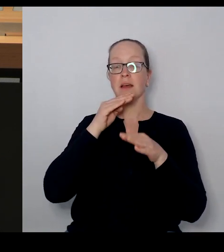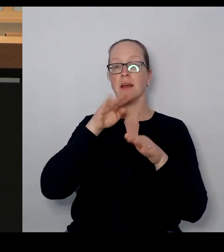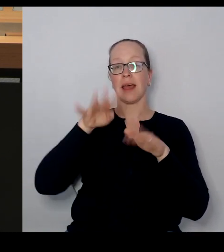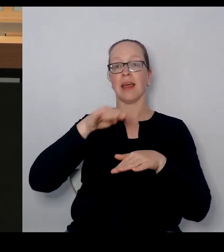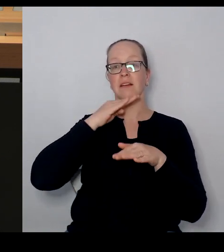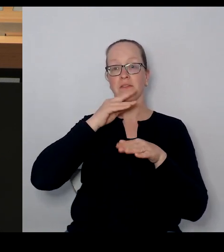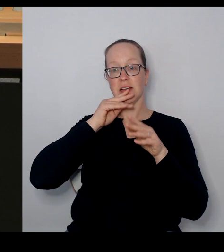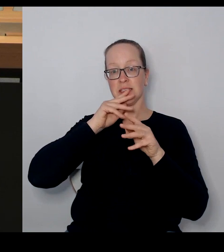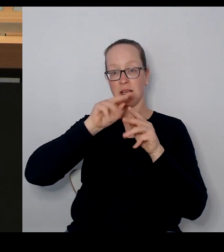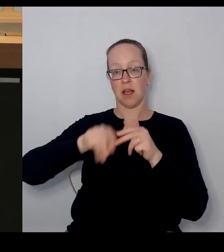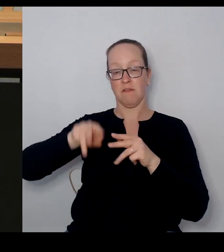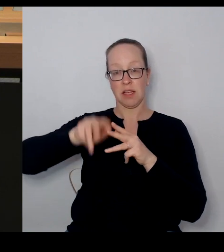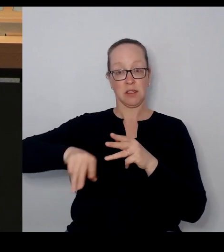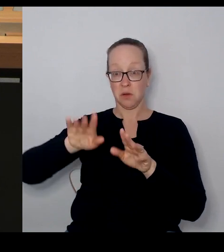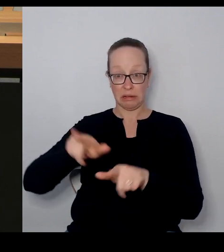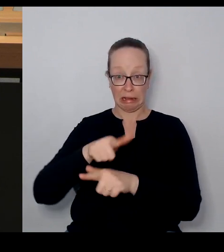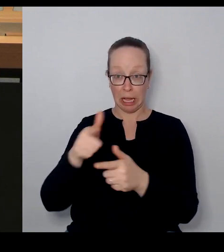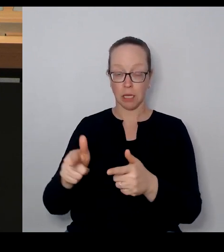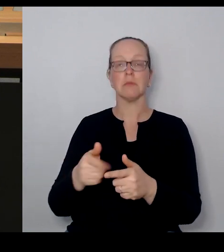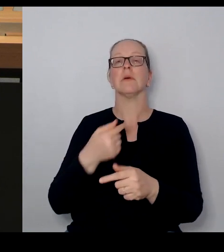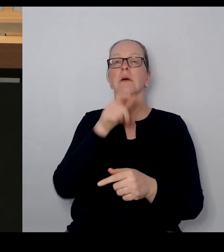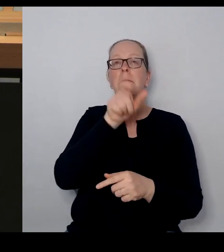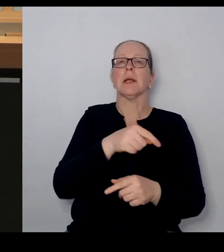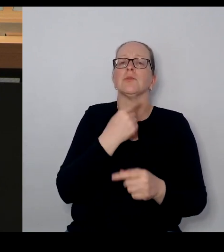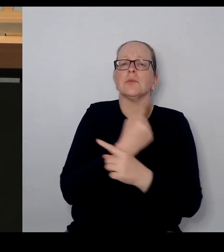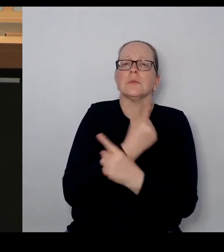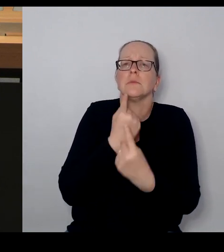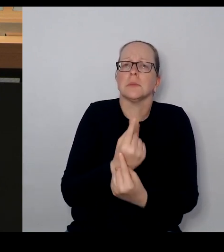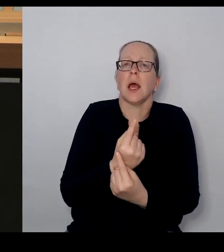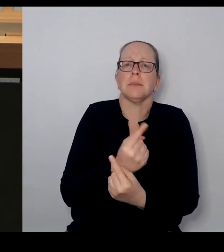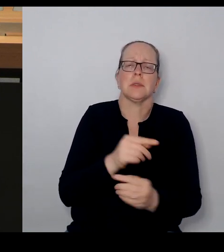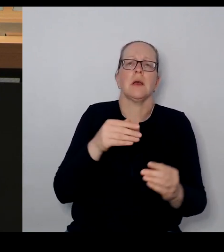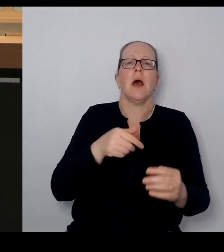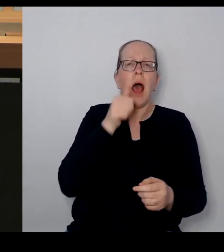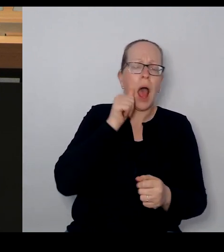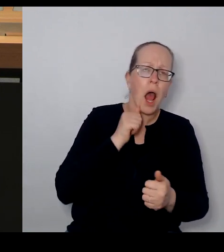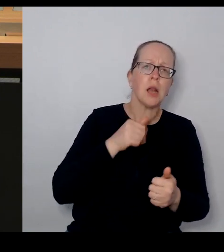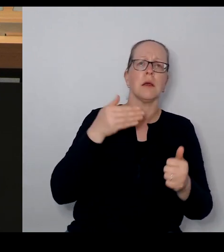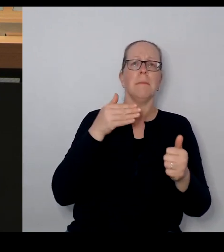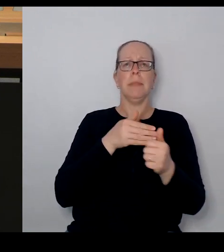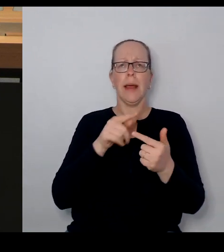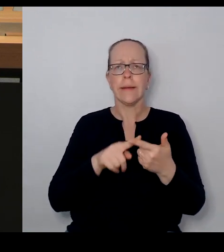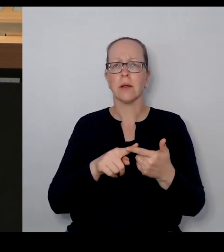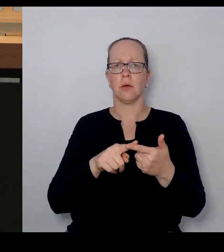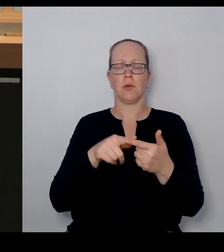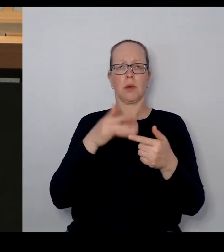junge Mütter mit Kinderwagen nicht die Straßen passieren, weil es keine Bürgersteige gibt und keine Regenwasserentwässerung.